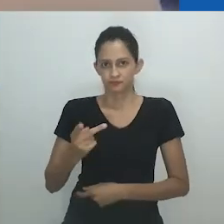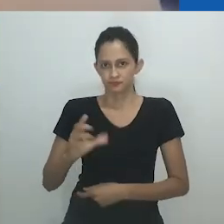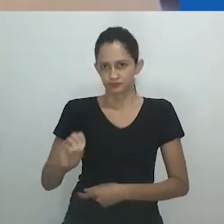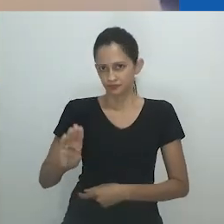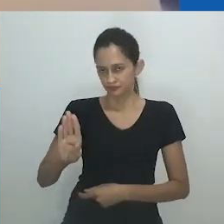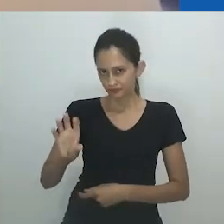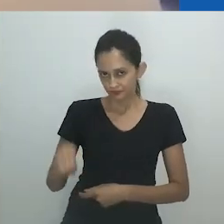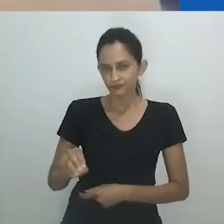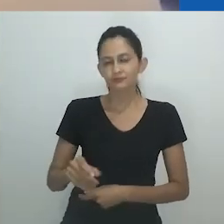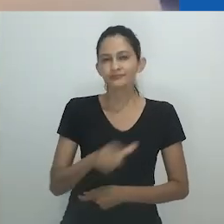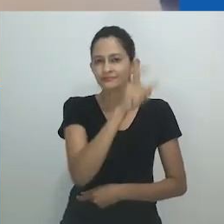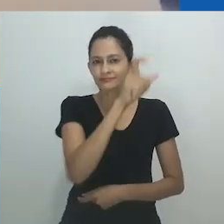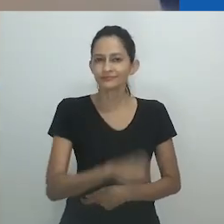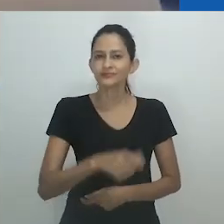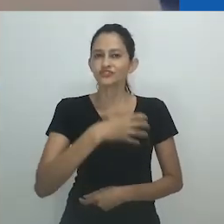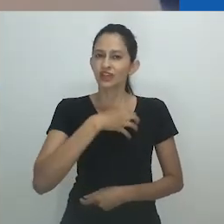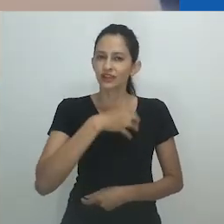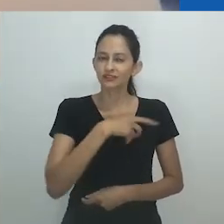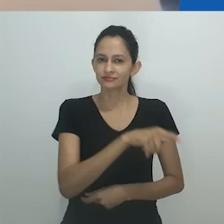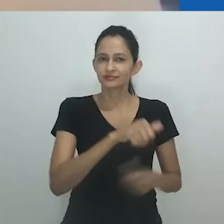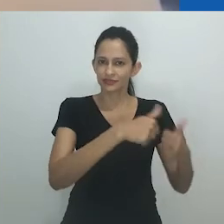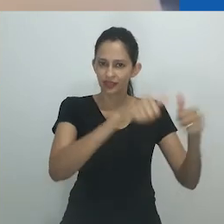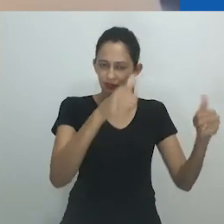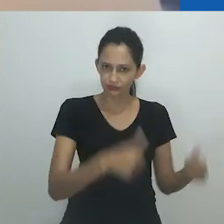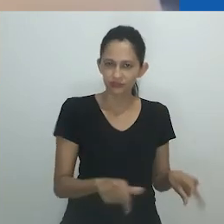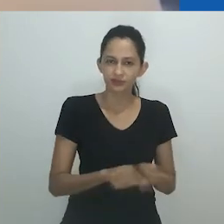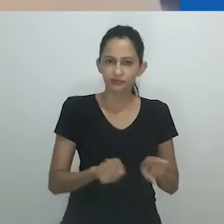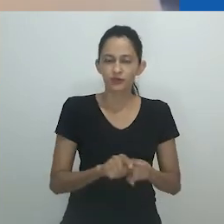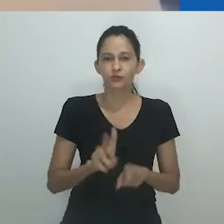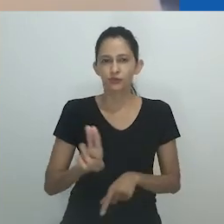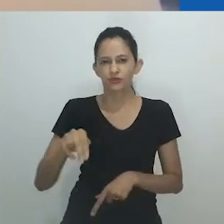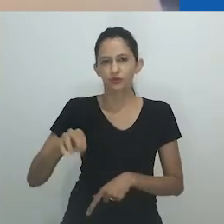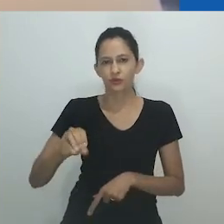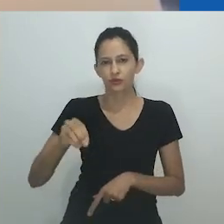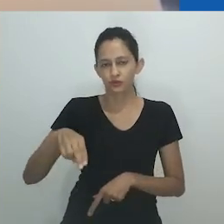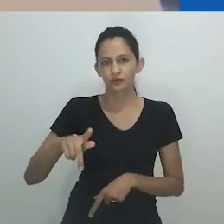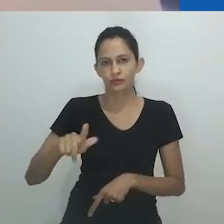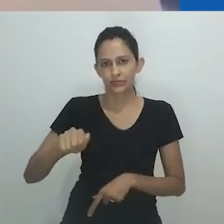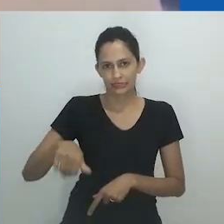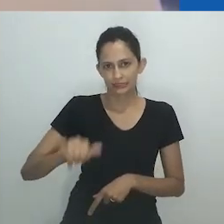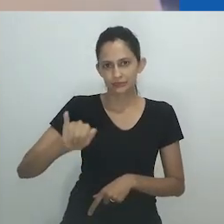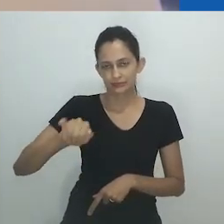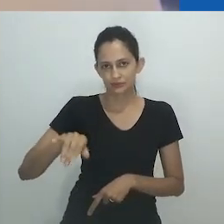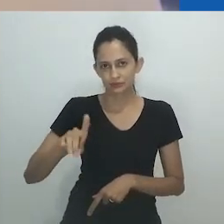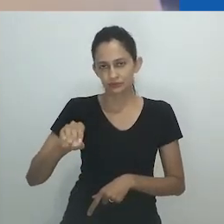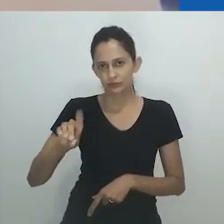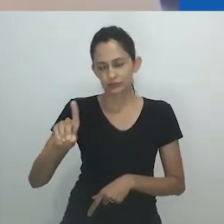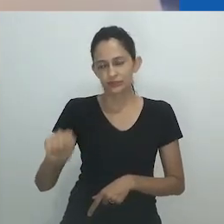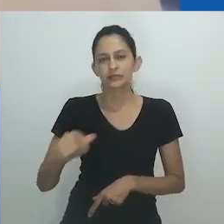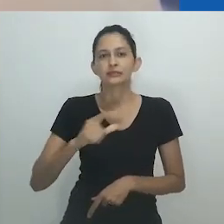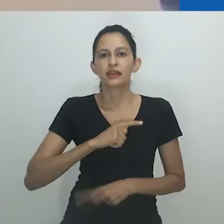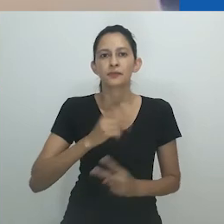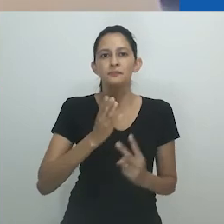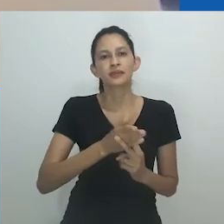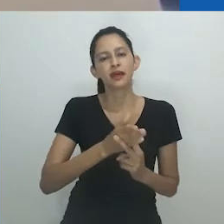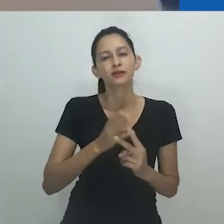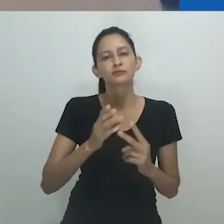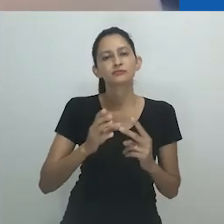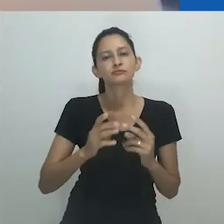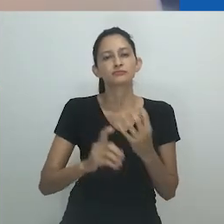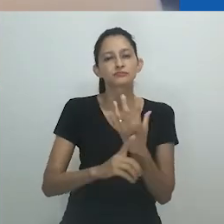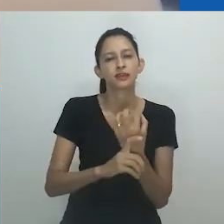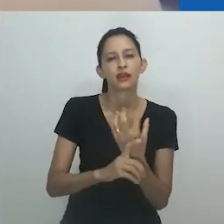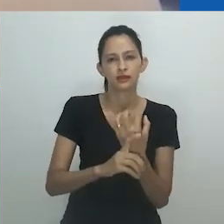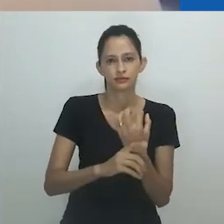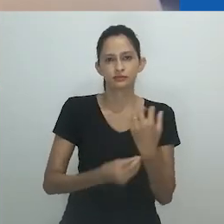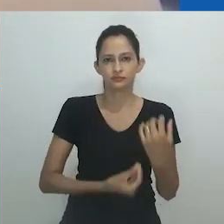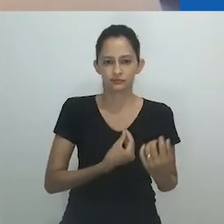A drag queen, neste caso, representa muitas coisas: fluidez, movimento, apagamento, inclusão e exclusão, feminilidade, masculinidade e outras possibilidades.